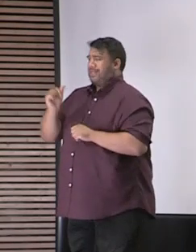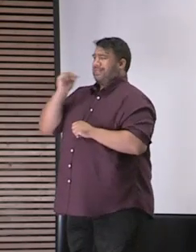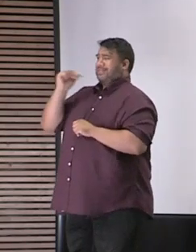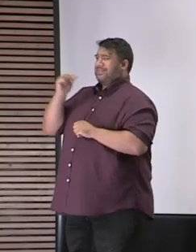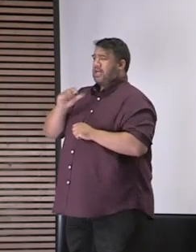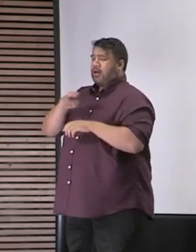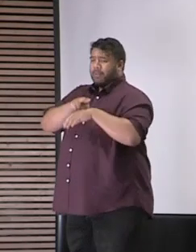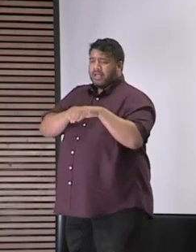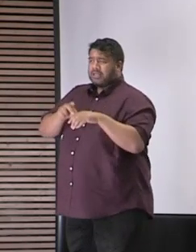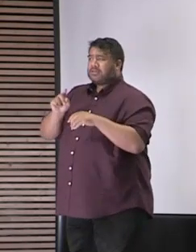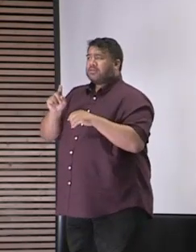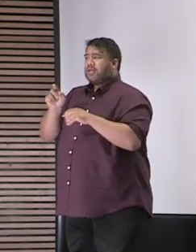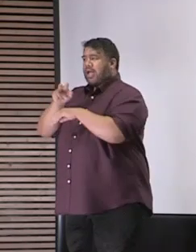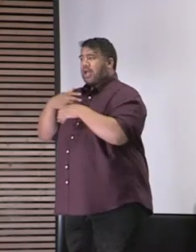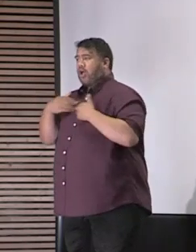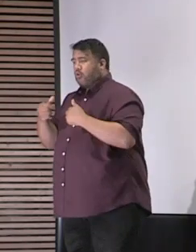que hemos fortalecido los esfuerzos para perseguir a